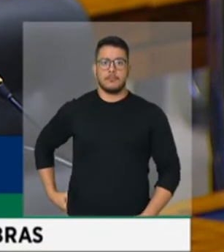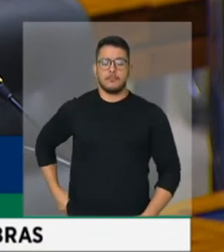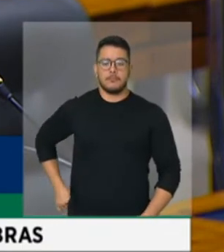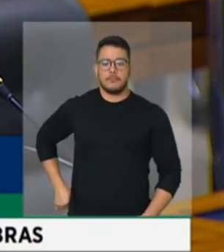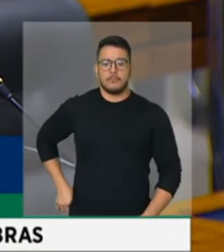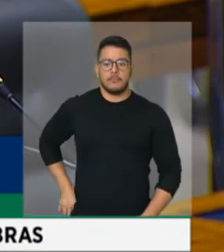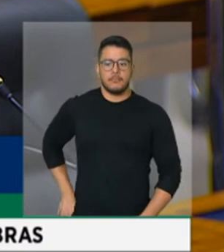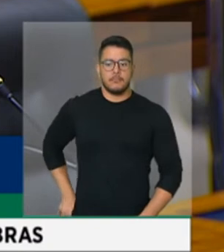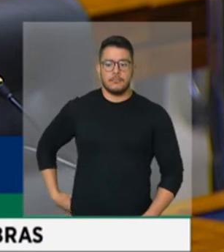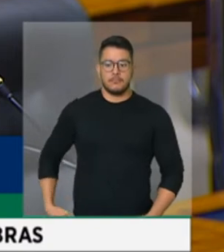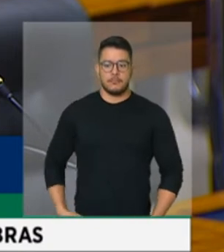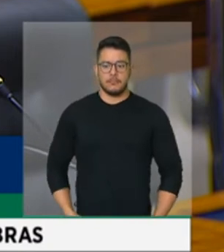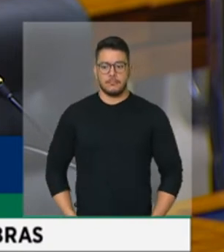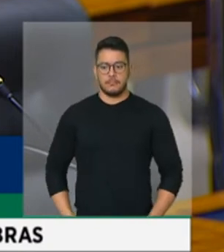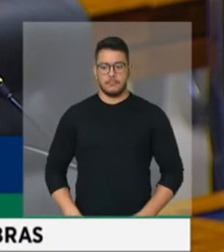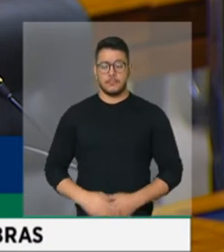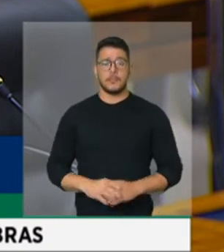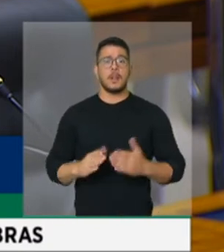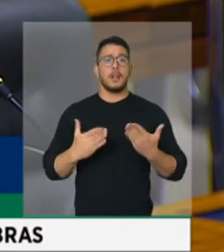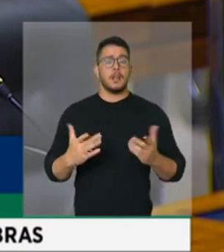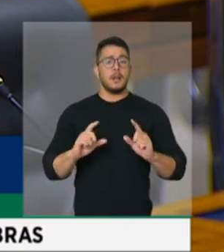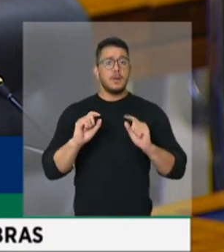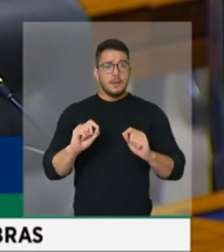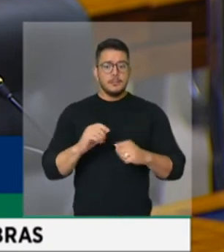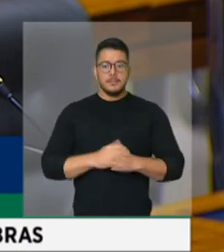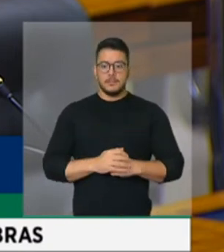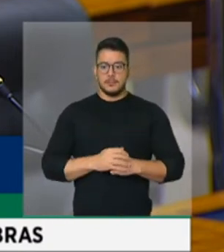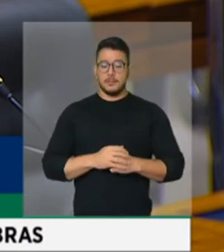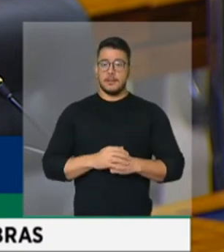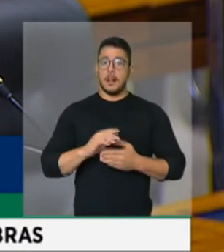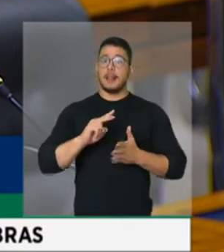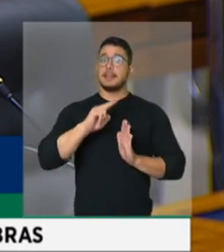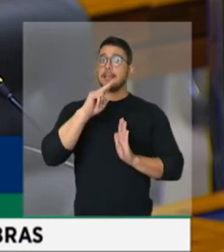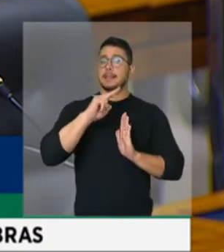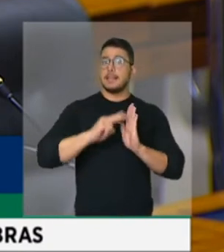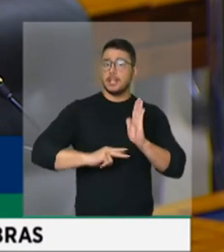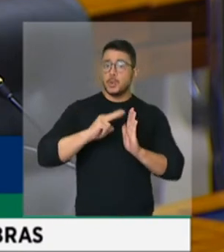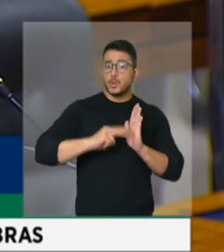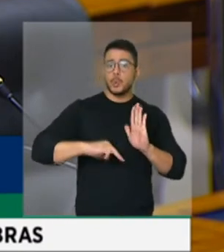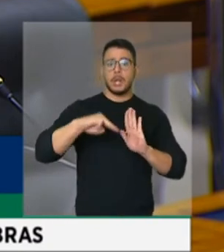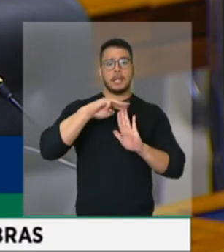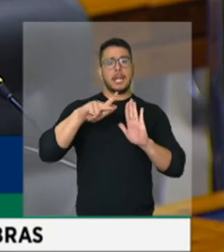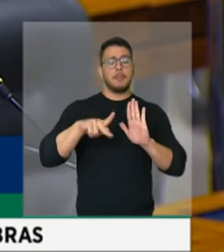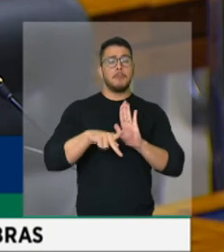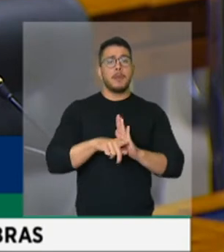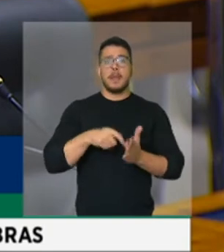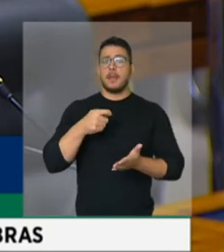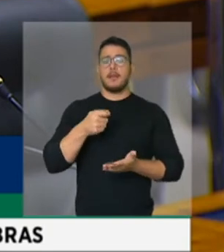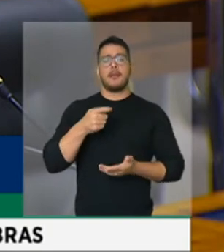DE QUE O ATO DE LEITURA DE MPS NÃO PODE DESCONSTITUIR ATO DISCRICIONÁRIO CAPAZ DE SUBVERTER O COMANDO CONSTITUCIONAL E TRANCAMENTO